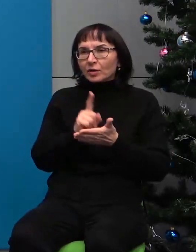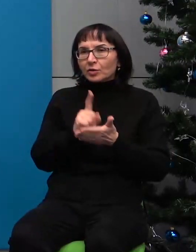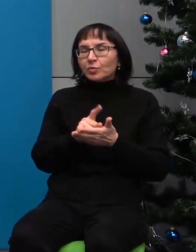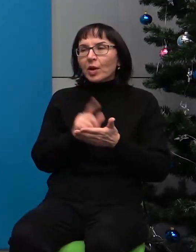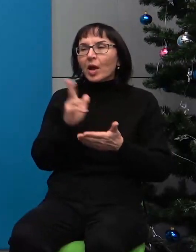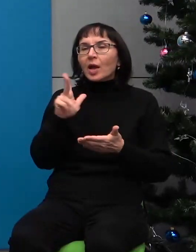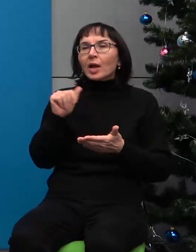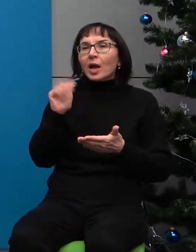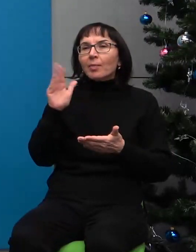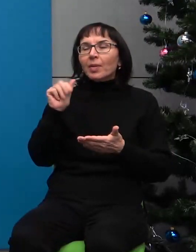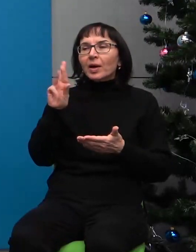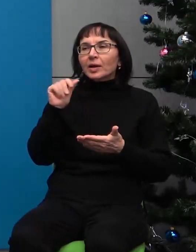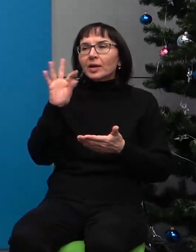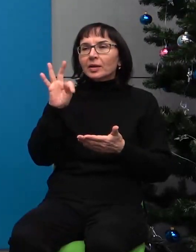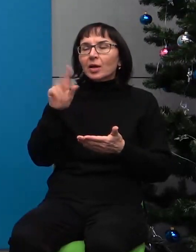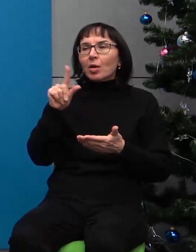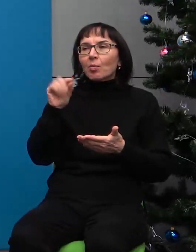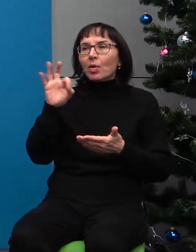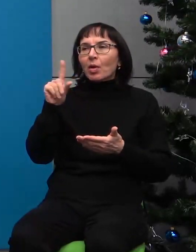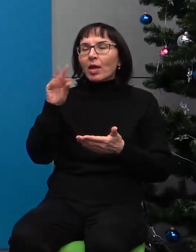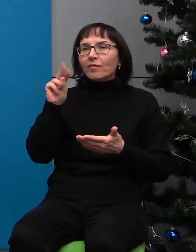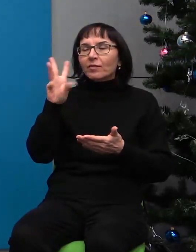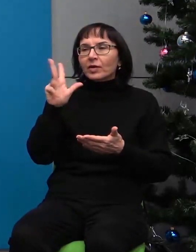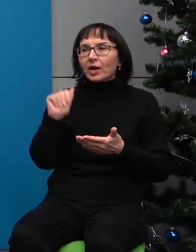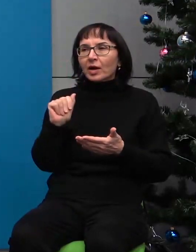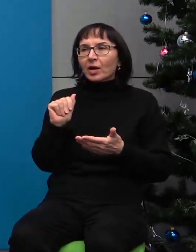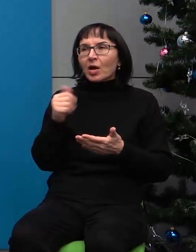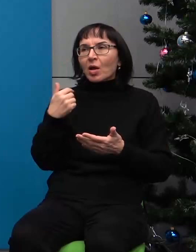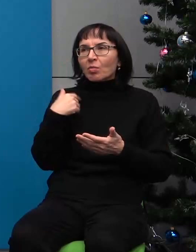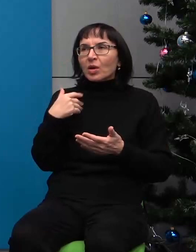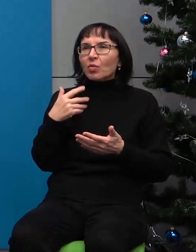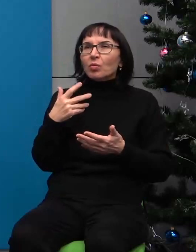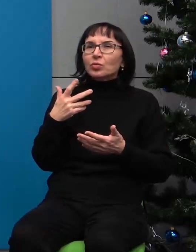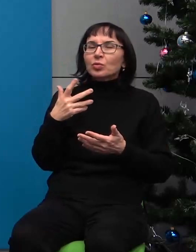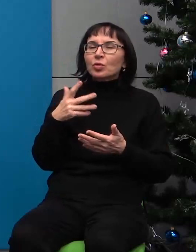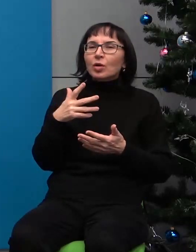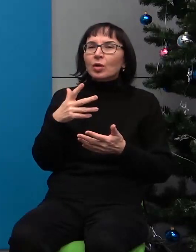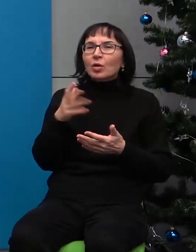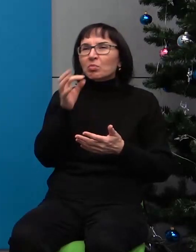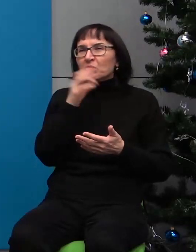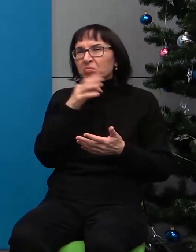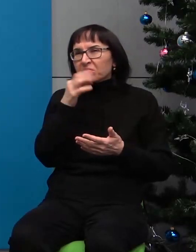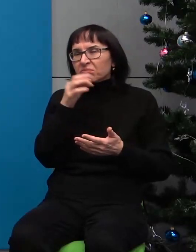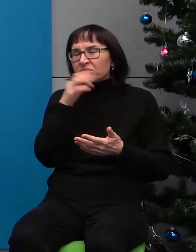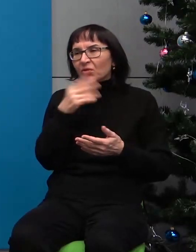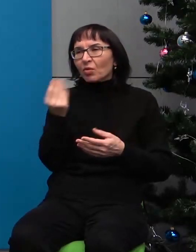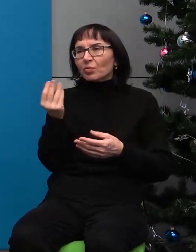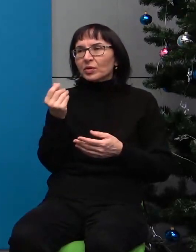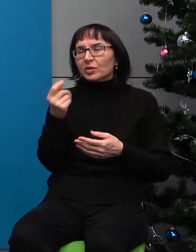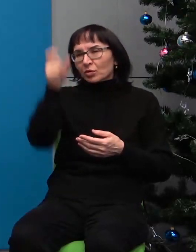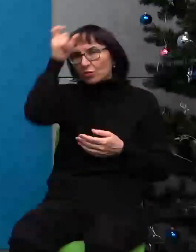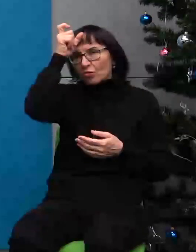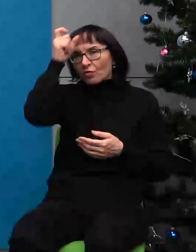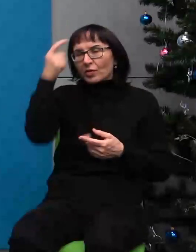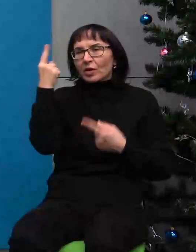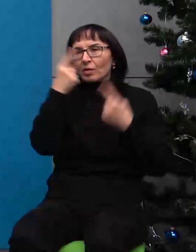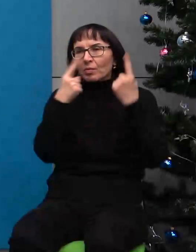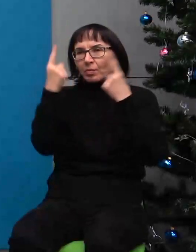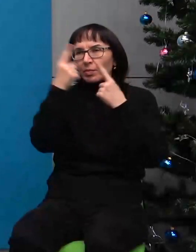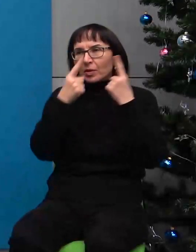jeden odcinek, miało być z tego wielkie pieniądze, potem się okazało, że też nie było no i nagle człowiek myśli,